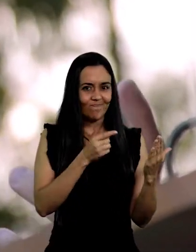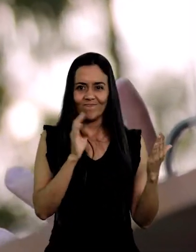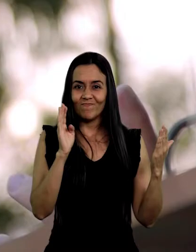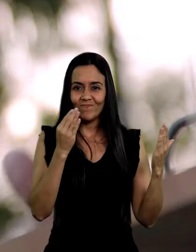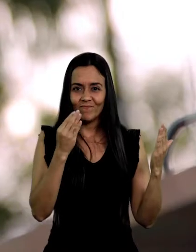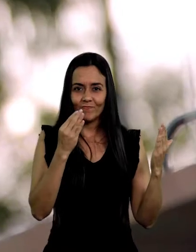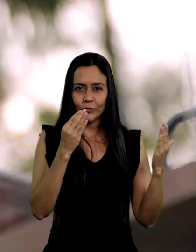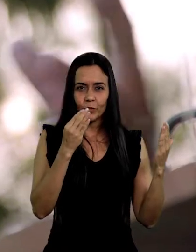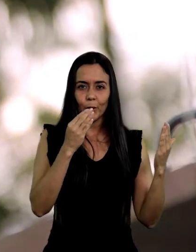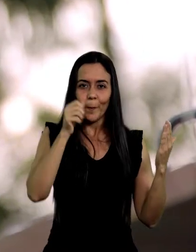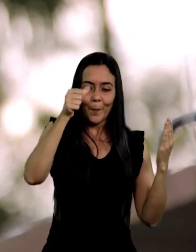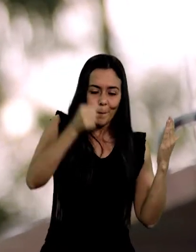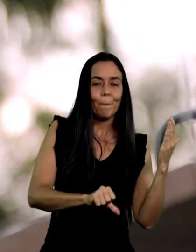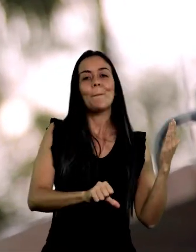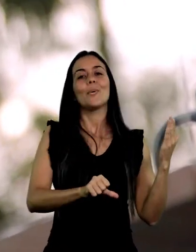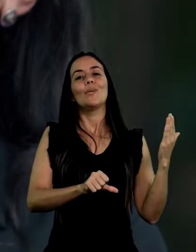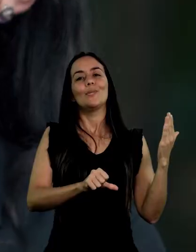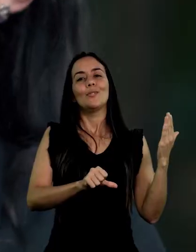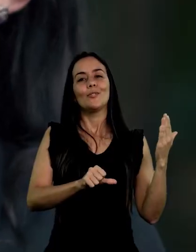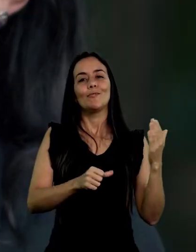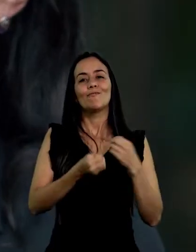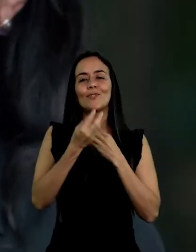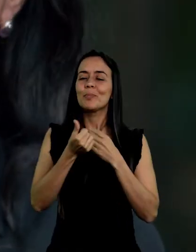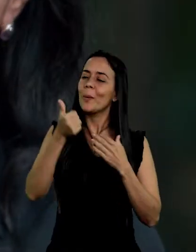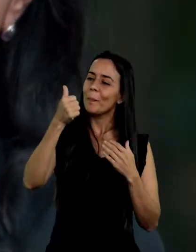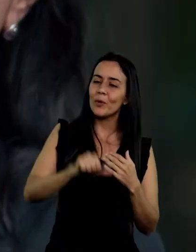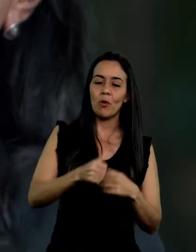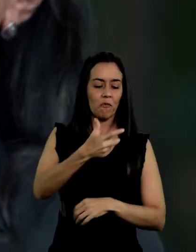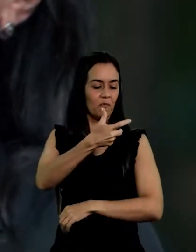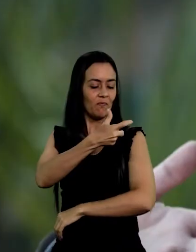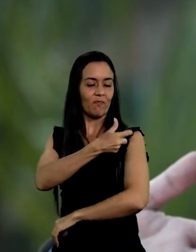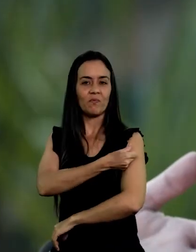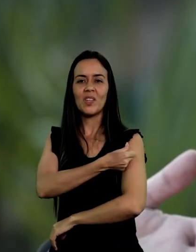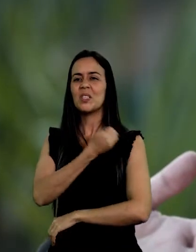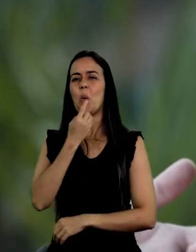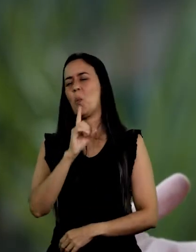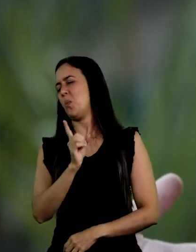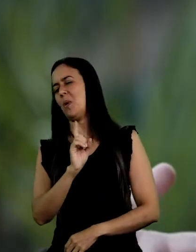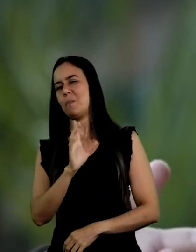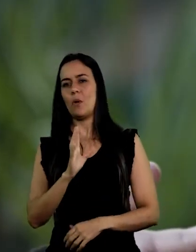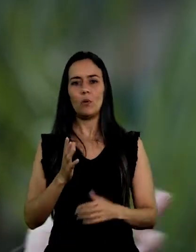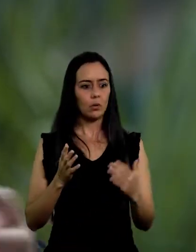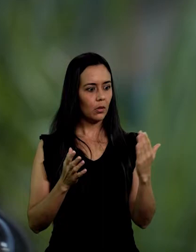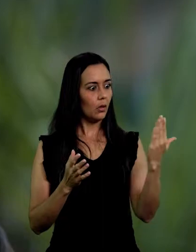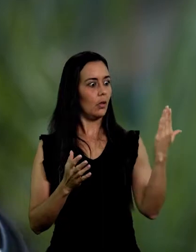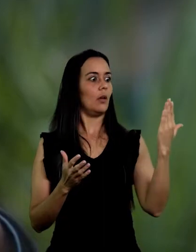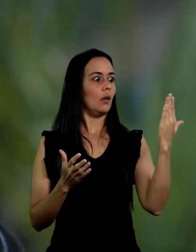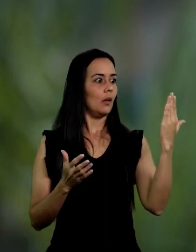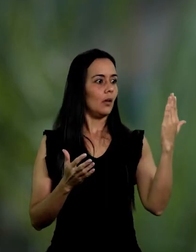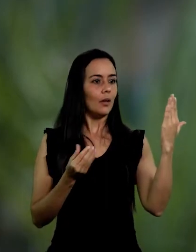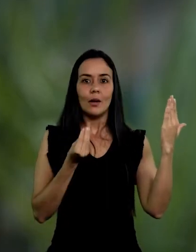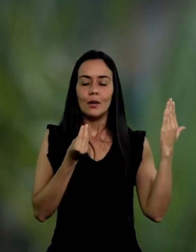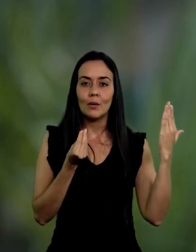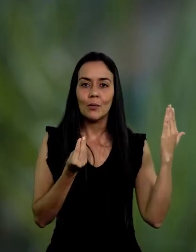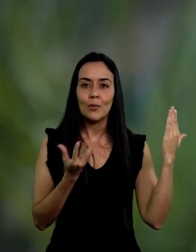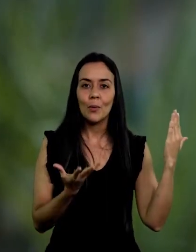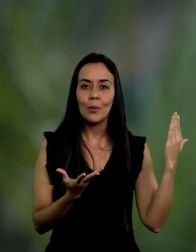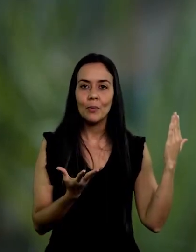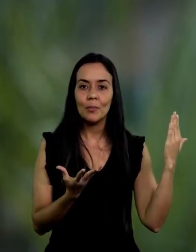enfim, que vacina não funciona, que vacina... A gente tá sendo cobaia, a pessoa não vai se vacinar, né?